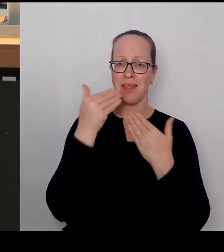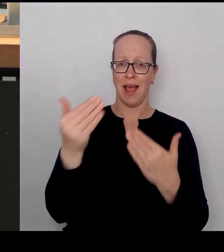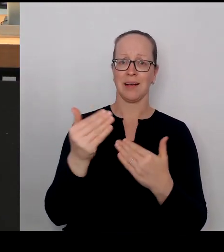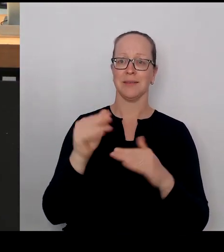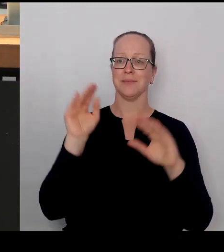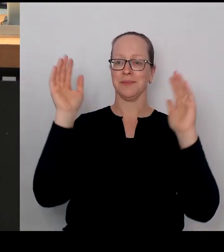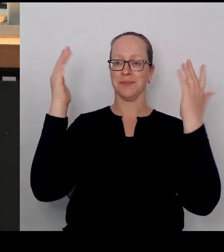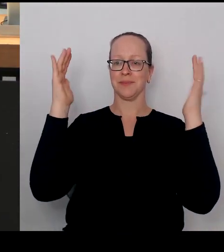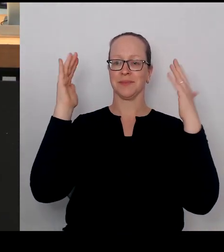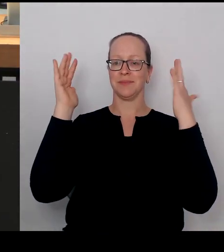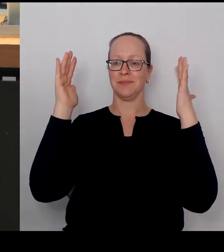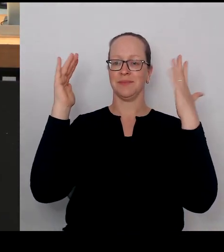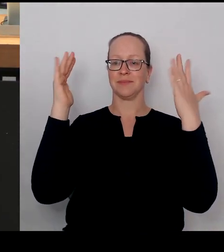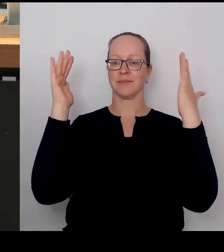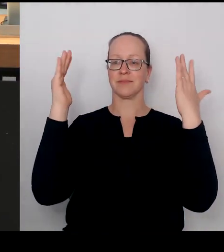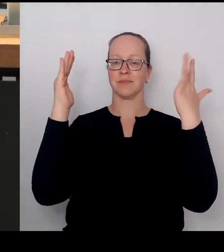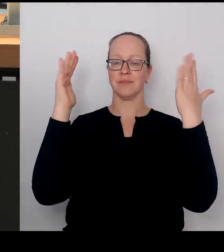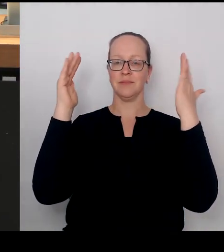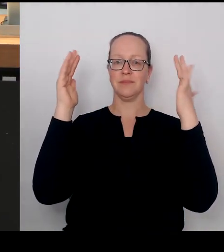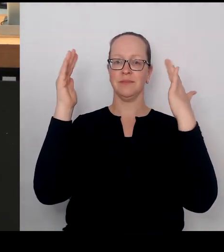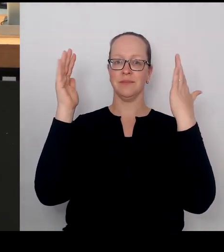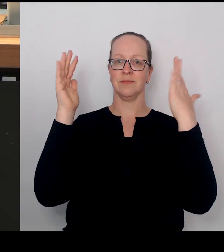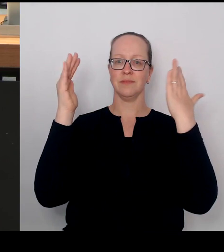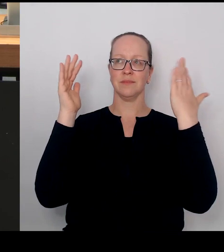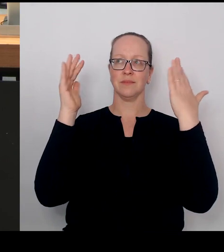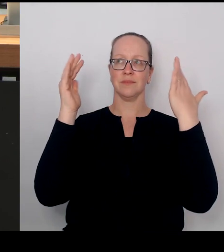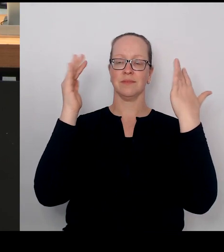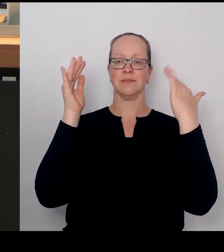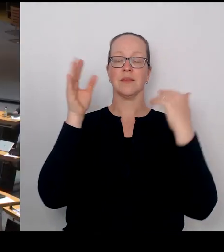Vielen Dank! Und für die SPD Fraktion spricht nun der Kollege Düsterhöft.